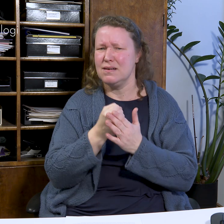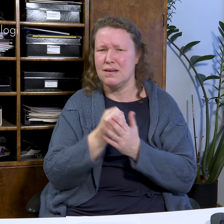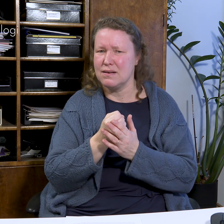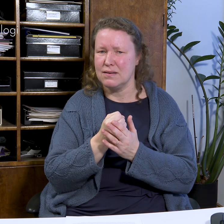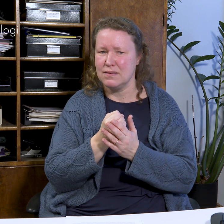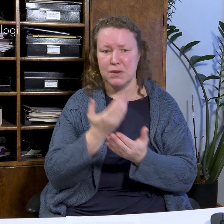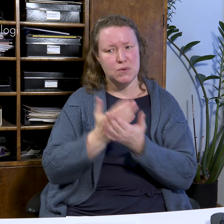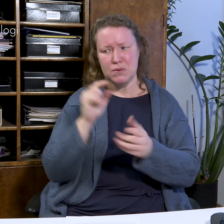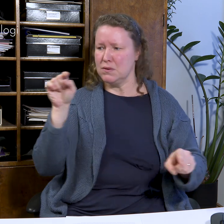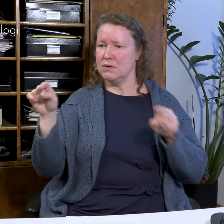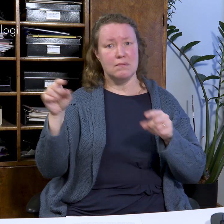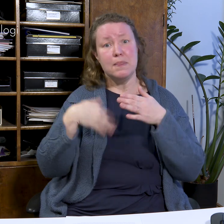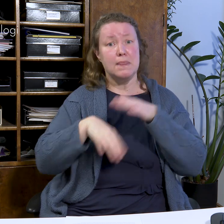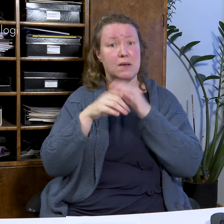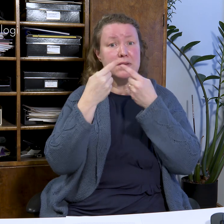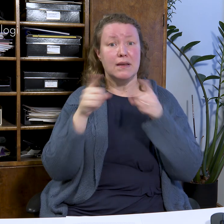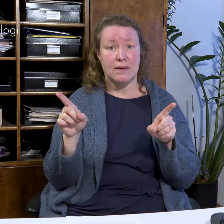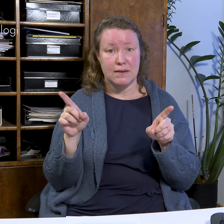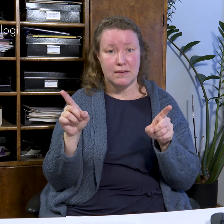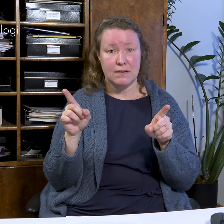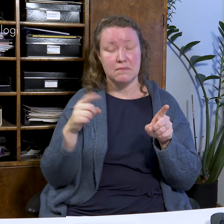koska ne eroavat toisistaan niin paljon.